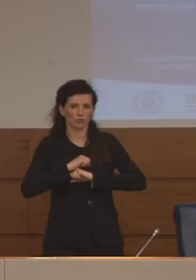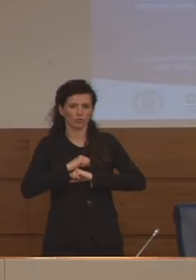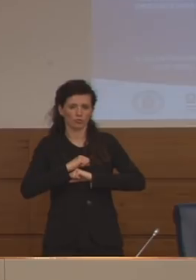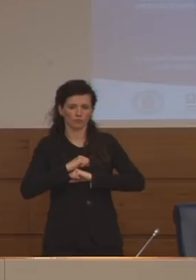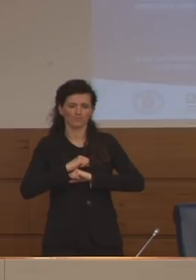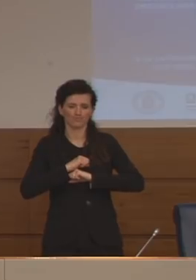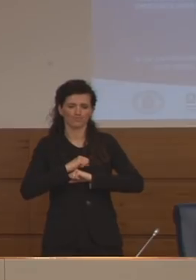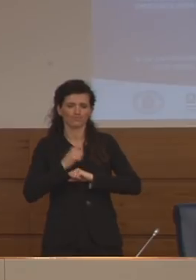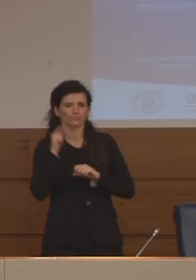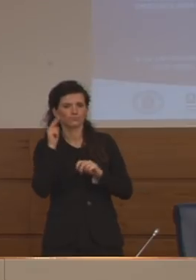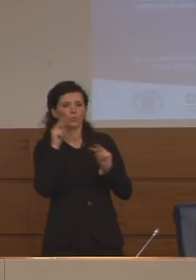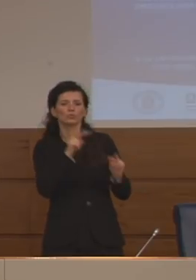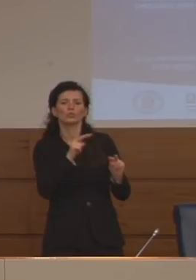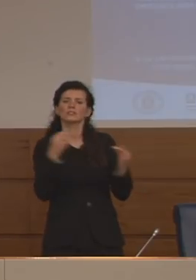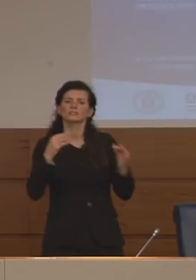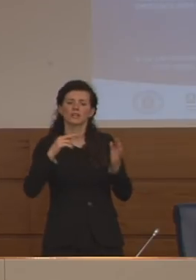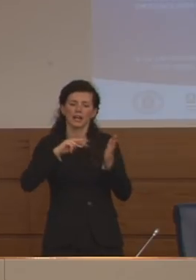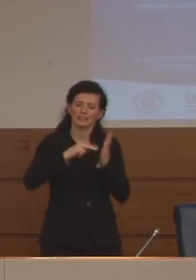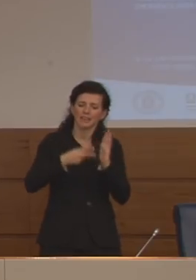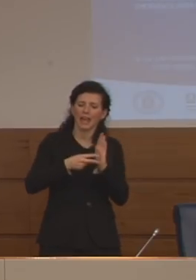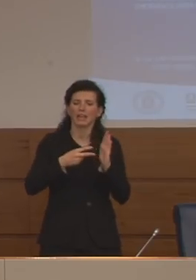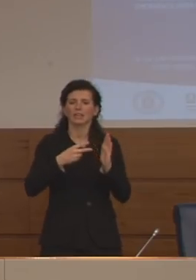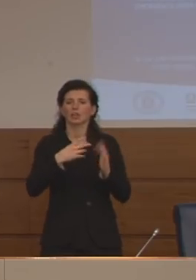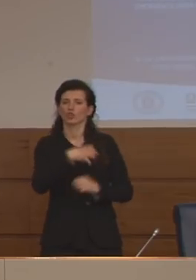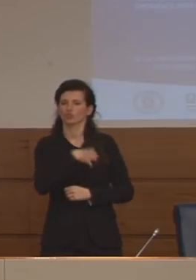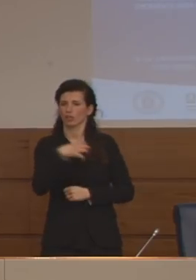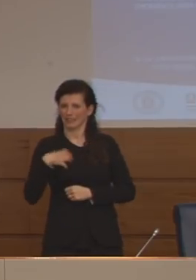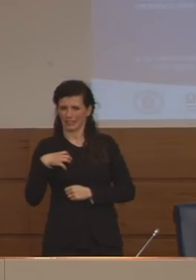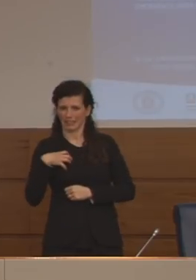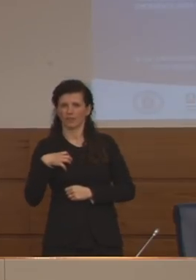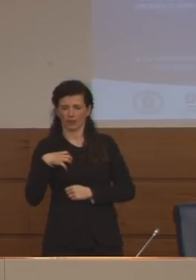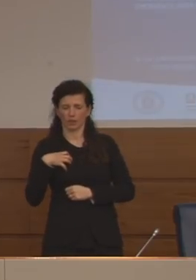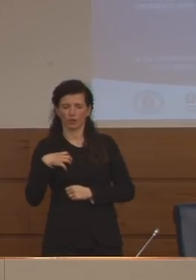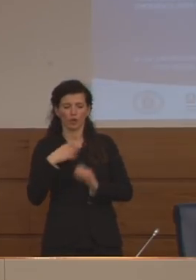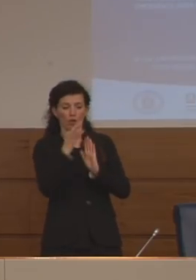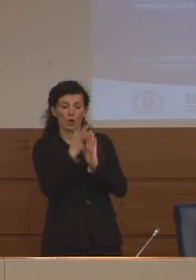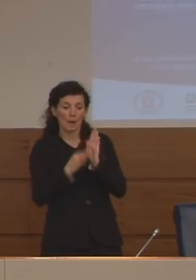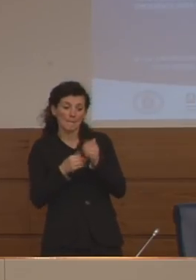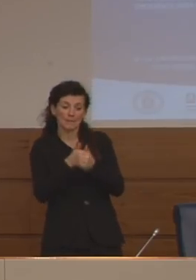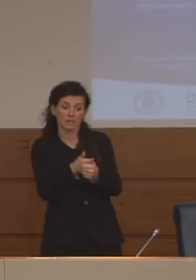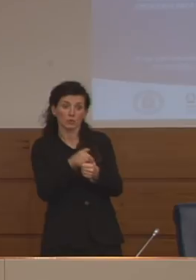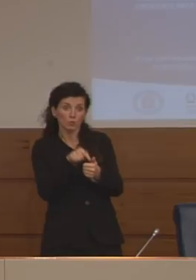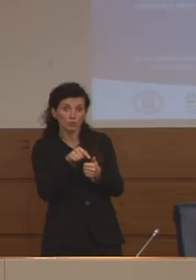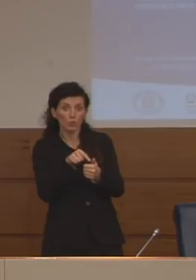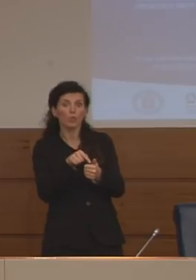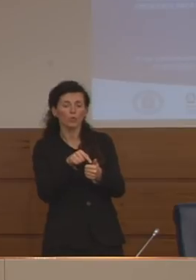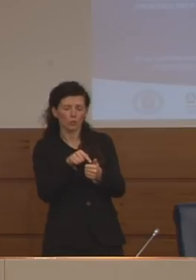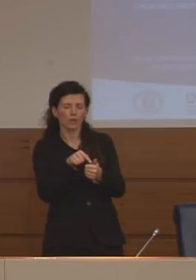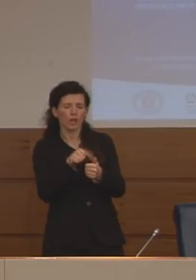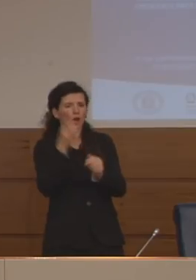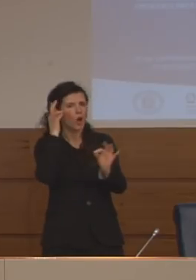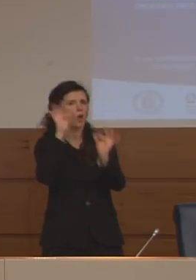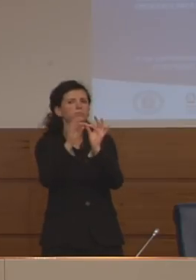le misure per, diciamo, contrastare la diffusione di questa infezione sono